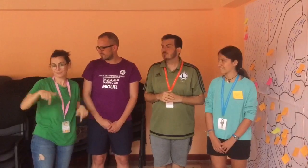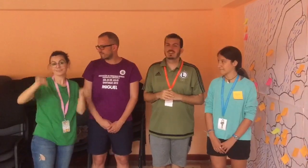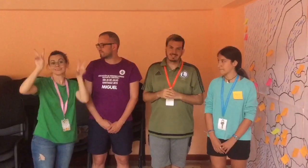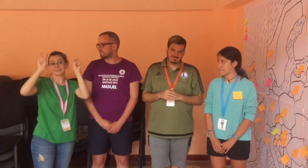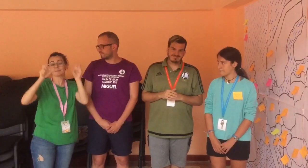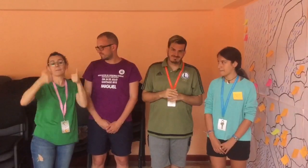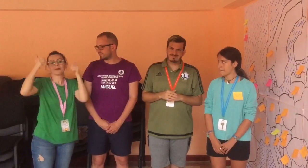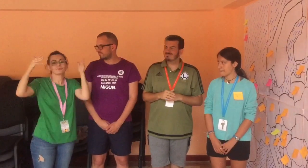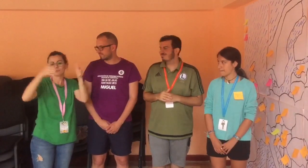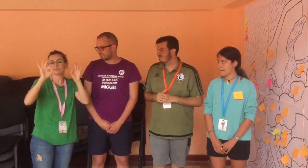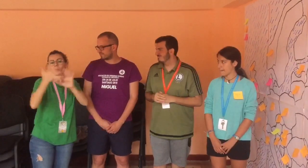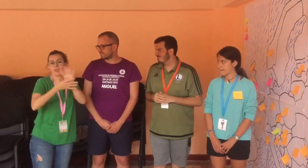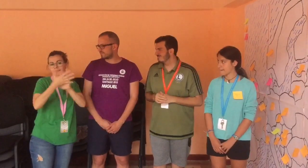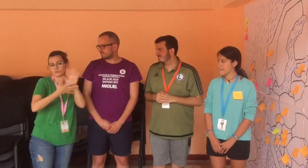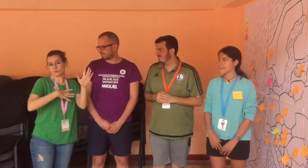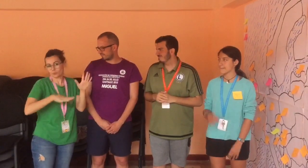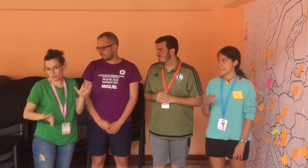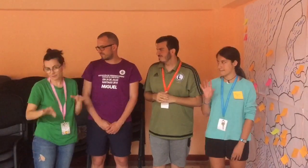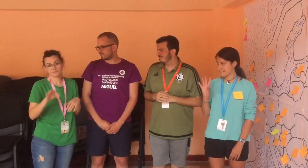Las actividades que se están desarrollando abordan este tema principalmente.